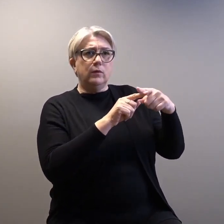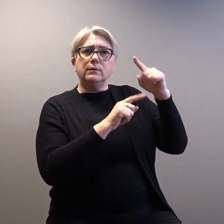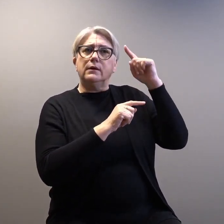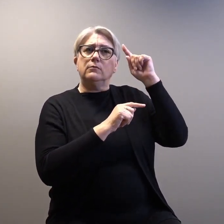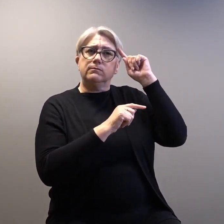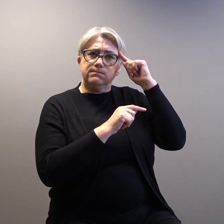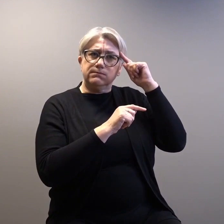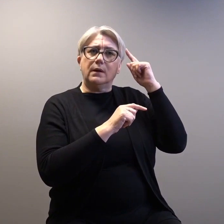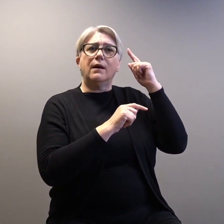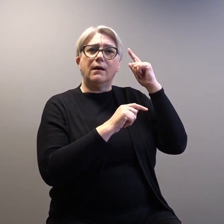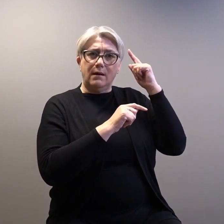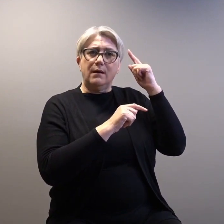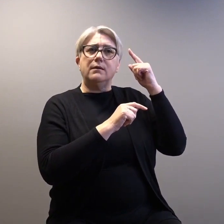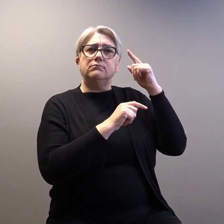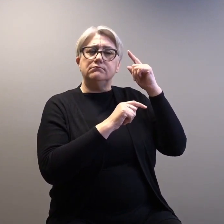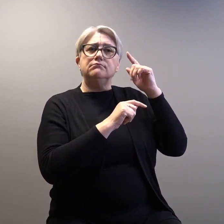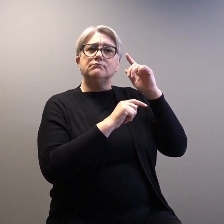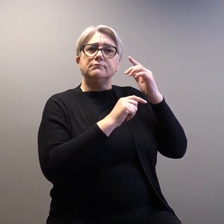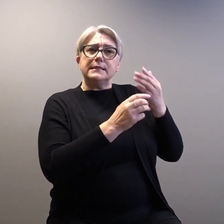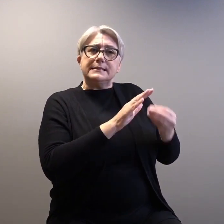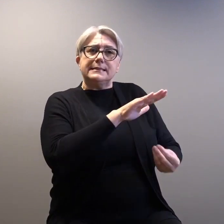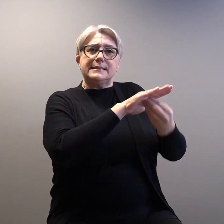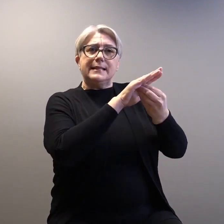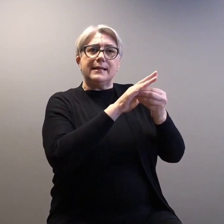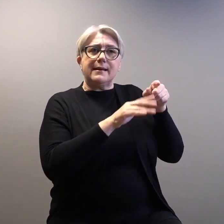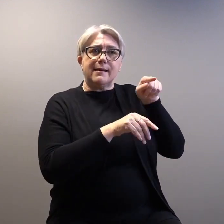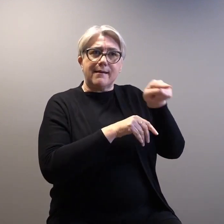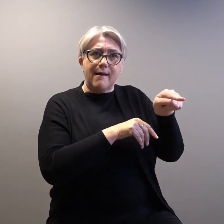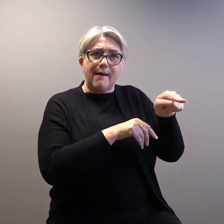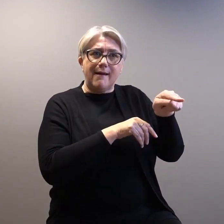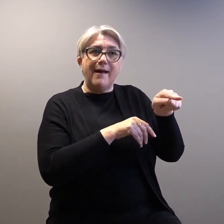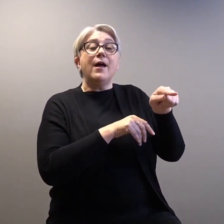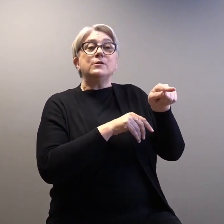tillögur um hvernig skynsam- legast væri að styrkja hana.